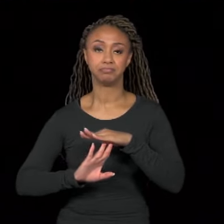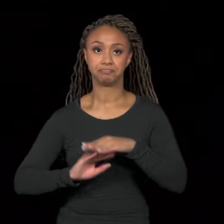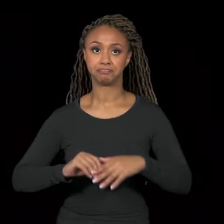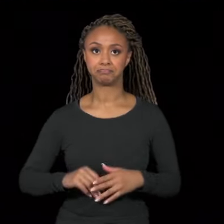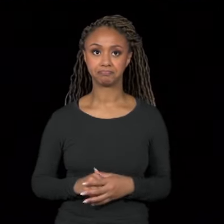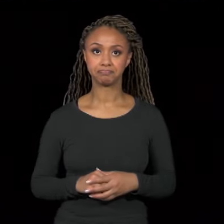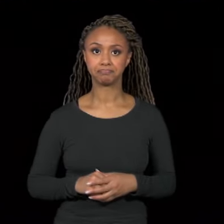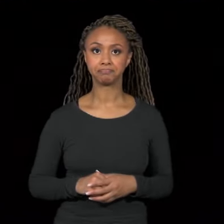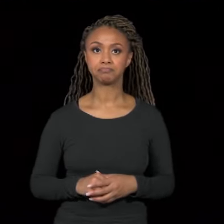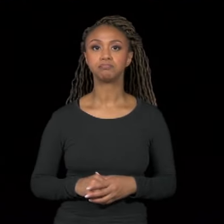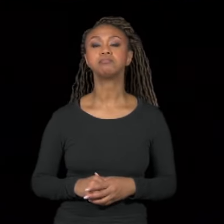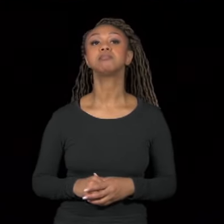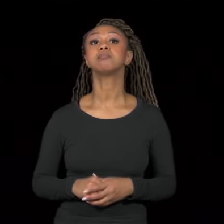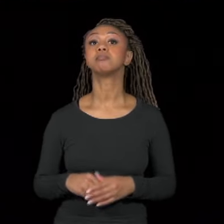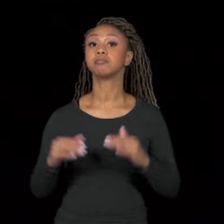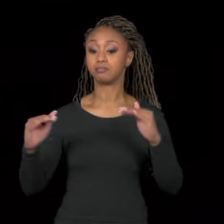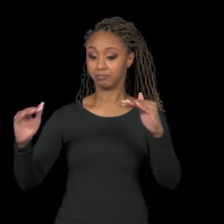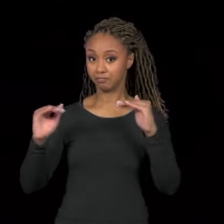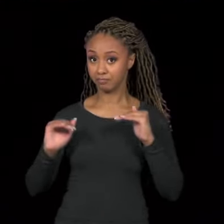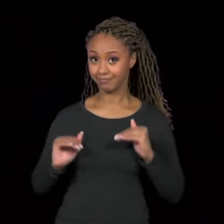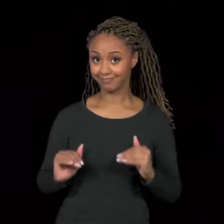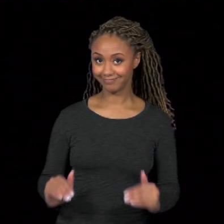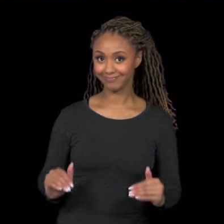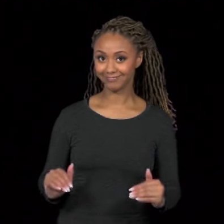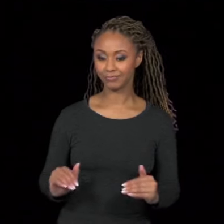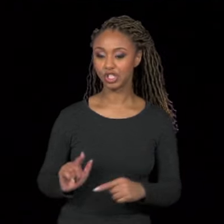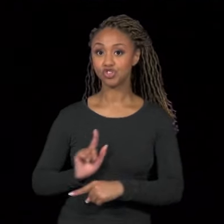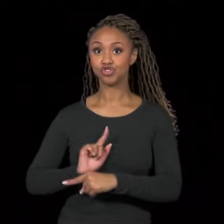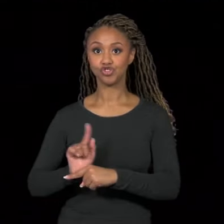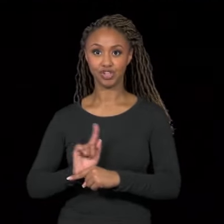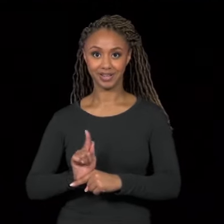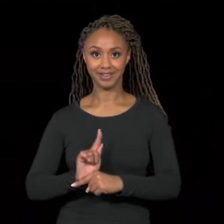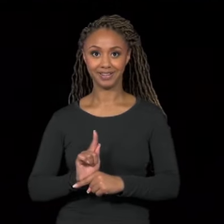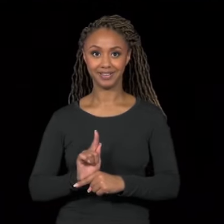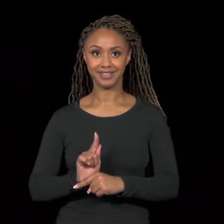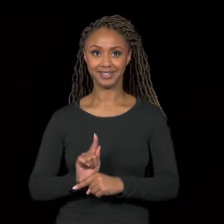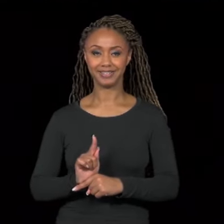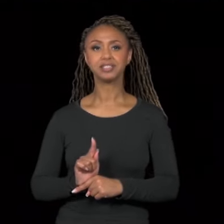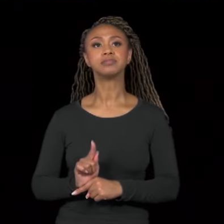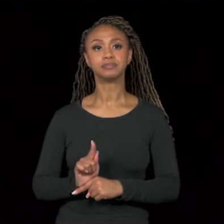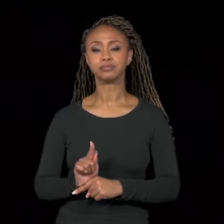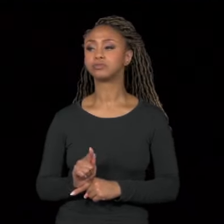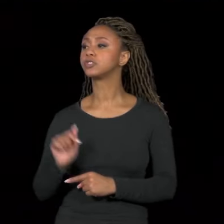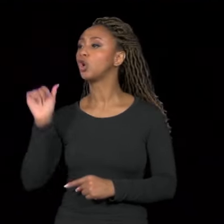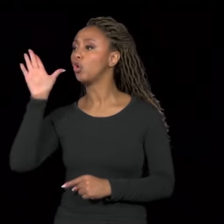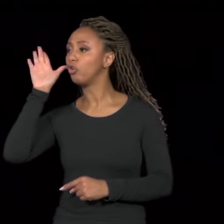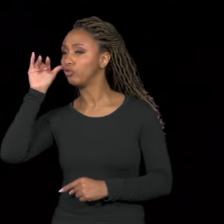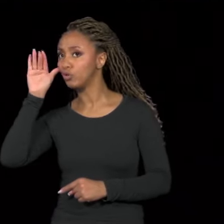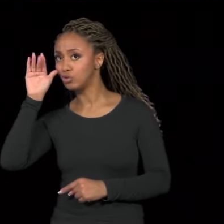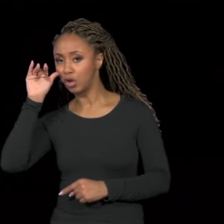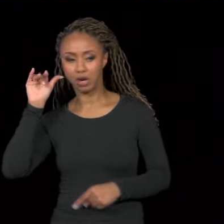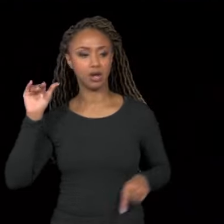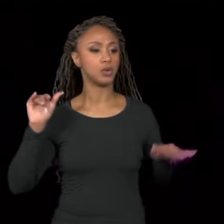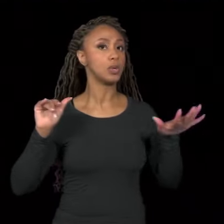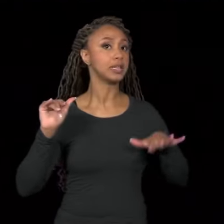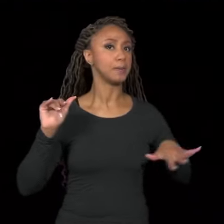EMBAIXO, QUANDO A GENTE FALA DE GERÊNCIA, OU SEJA, UM FUNCIONÁRIO GERENCIA DEPARTAMENTO, EU TENHO "0,1". OU SEJA, UM FUNCIONÁRIO NO MÍNIMO